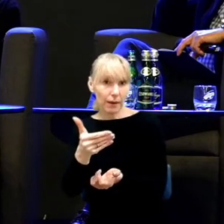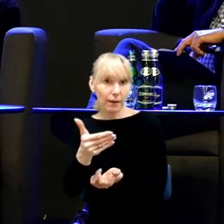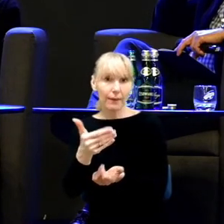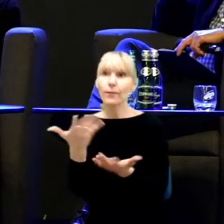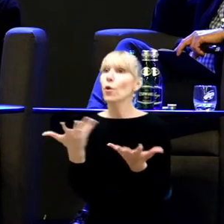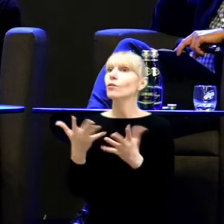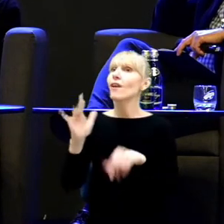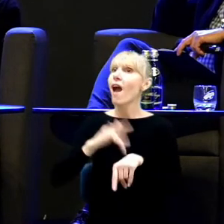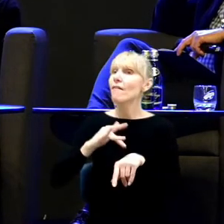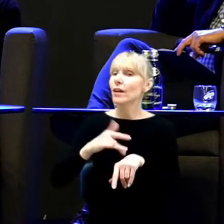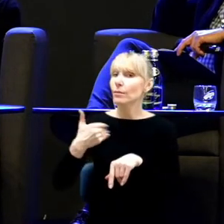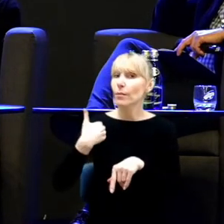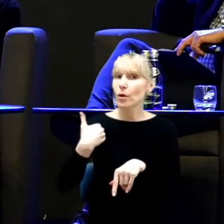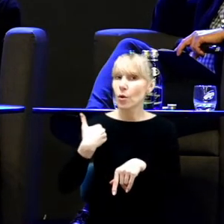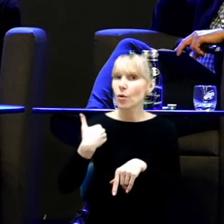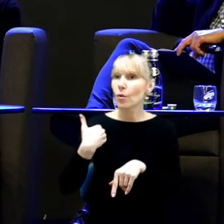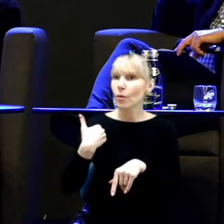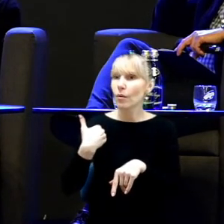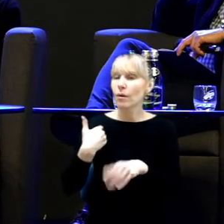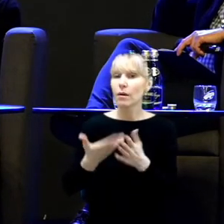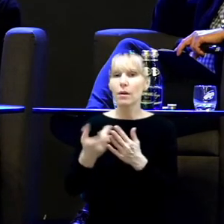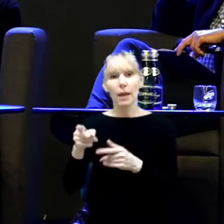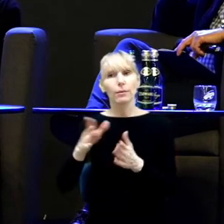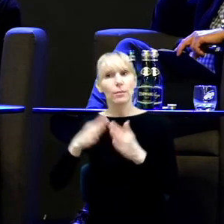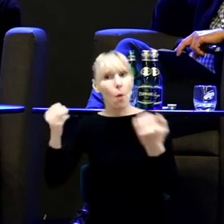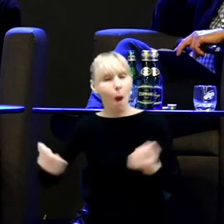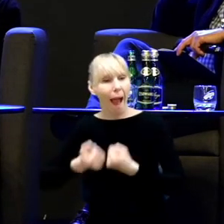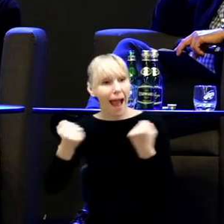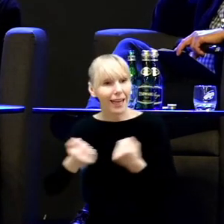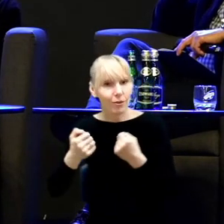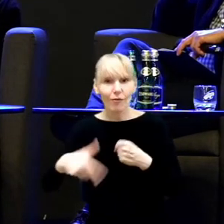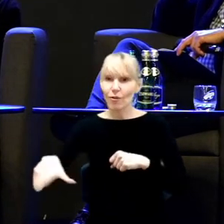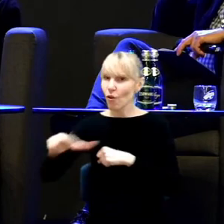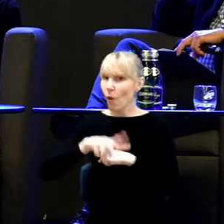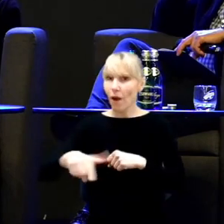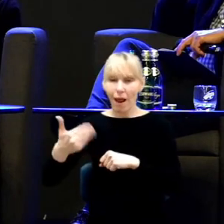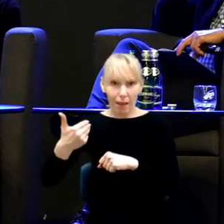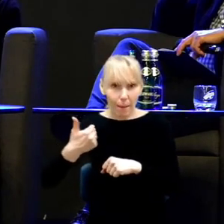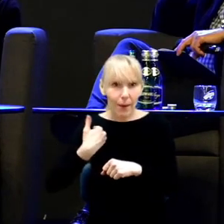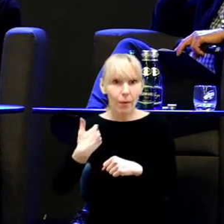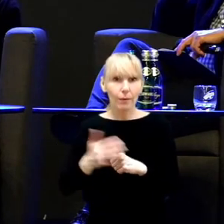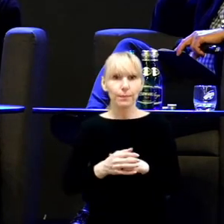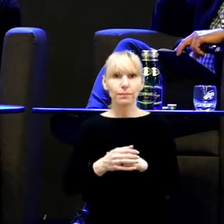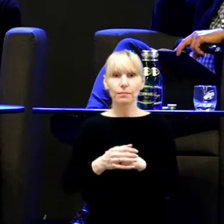Tam, gdzie było więcej aktywności lokalnej, czyli w małych i średnich miastach.